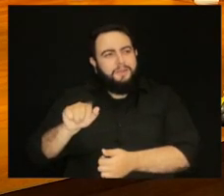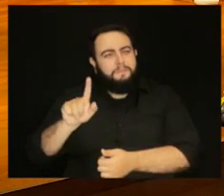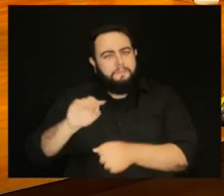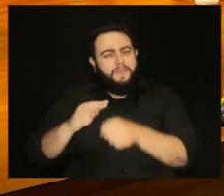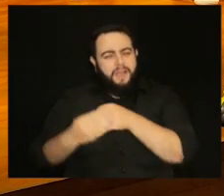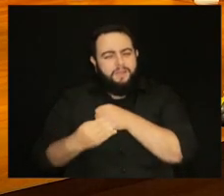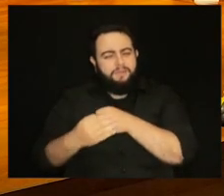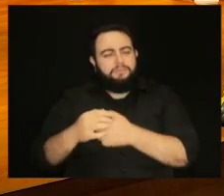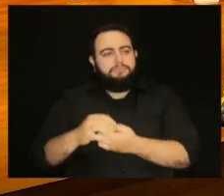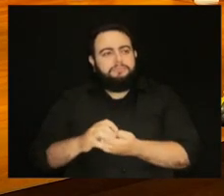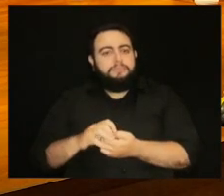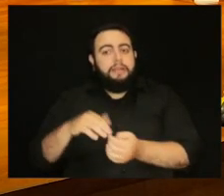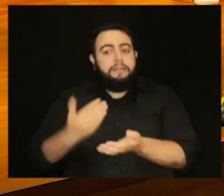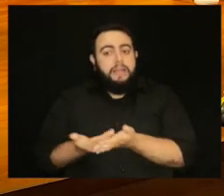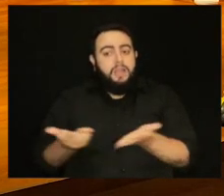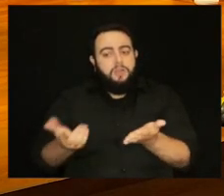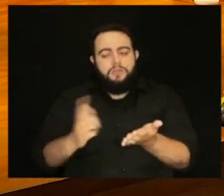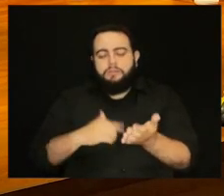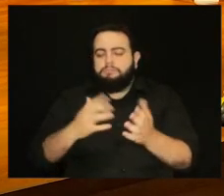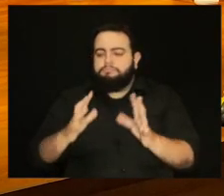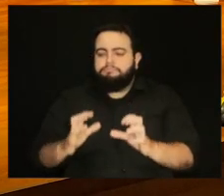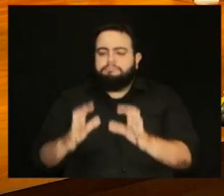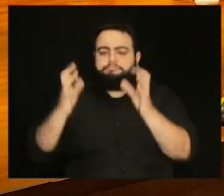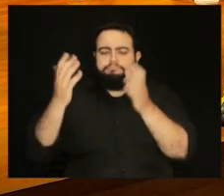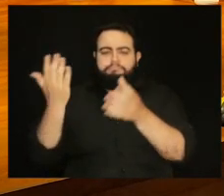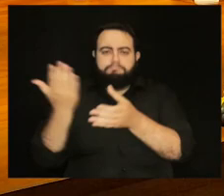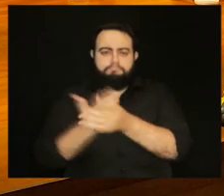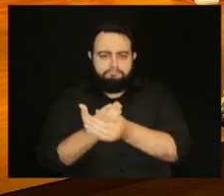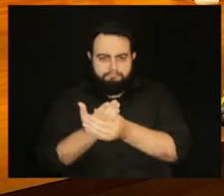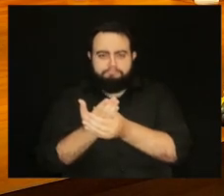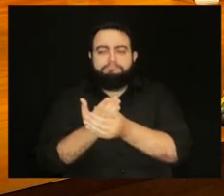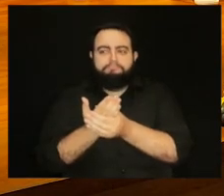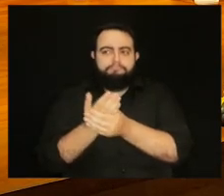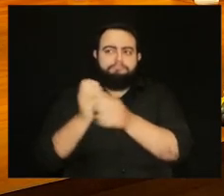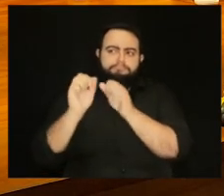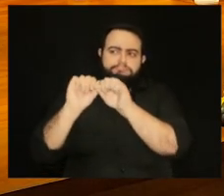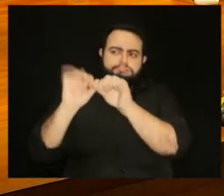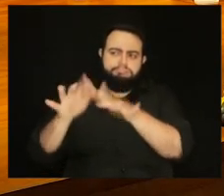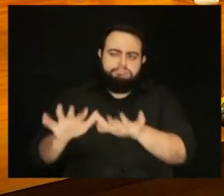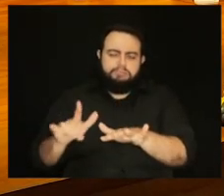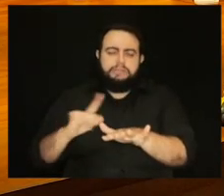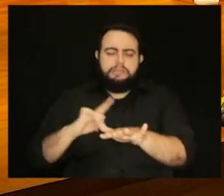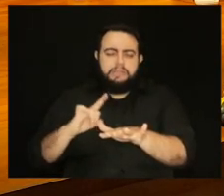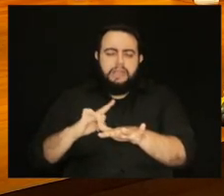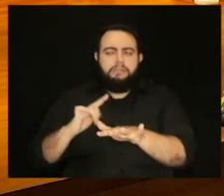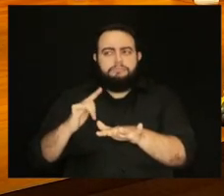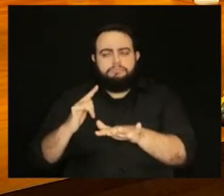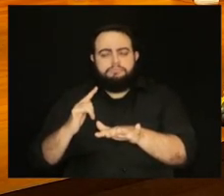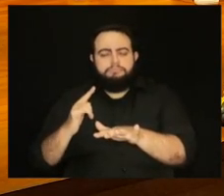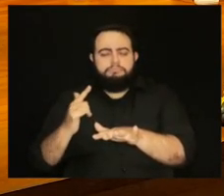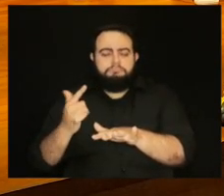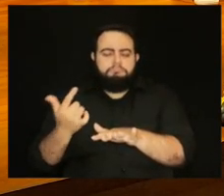imbróglio judicial. Então tá lá o que sobrou da casa ainda tem um pouquinho de teto e tal mas